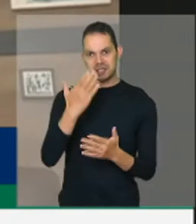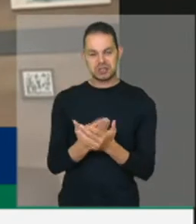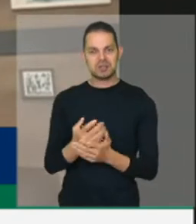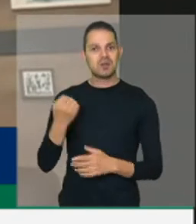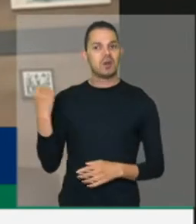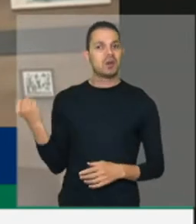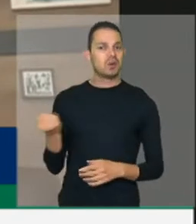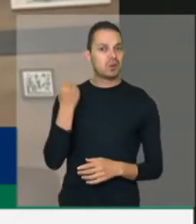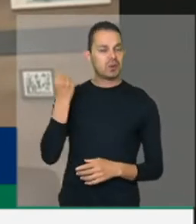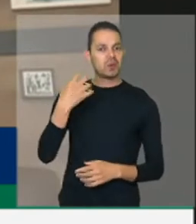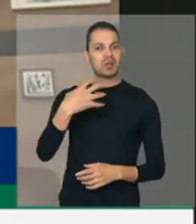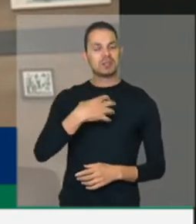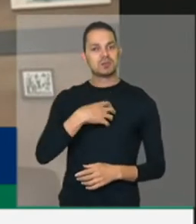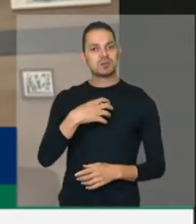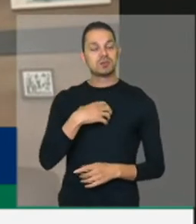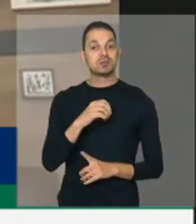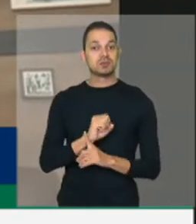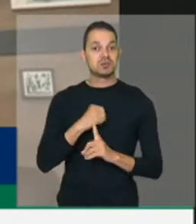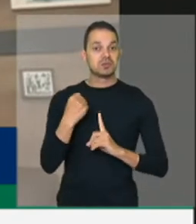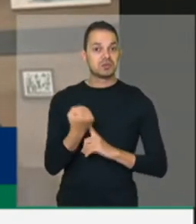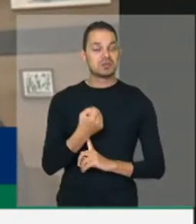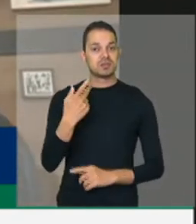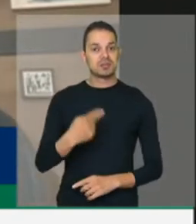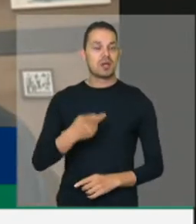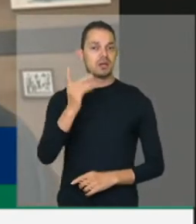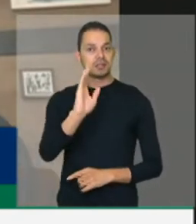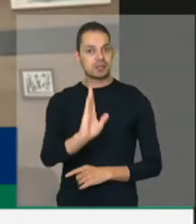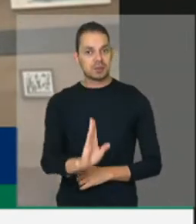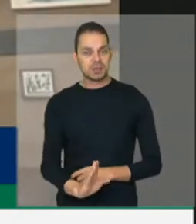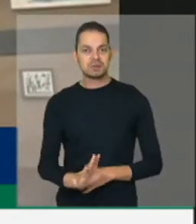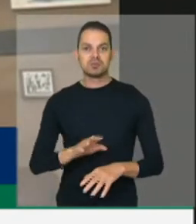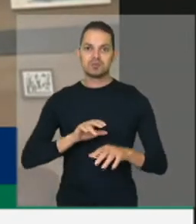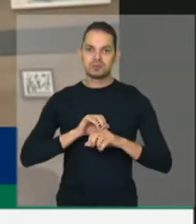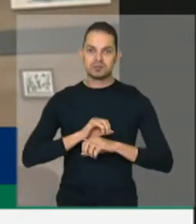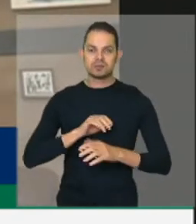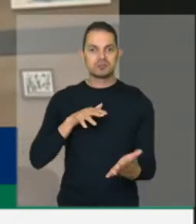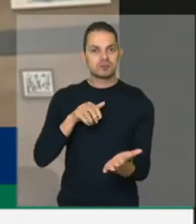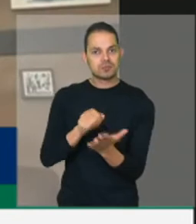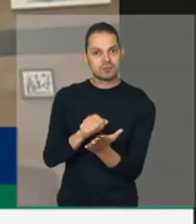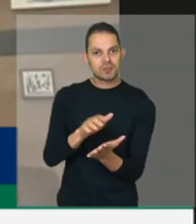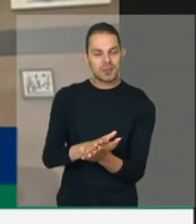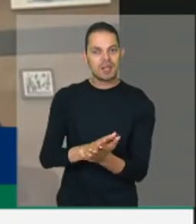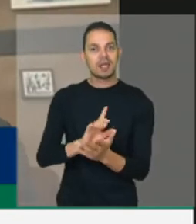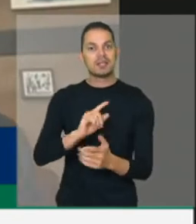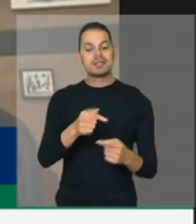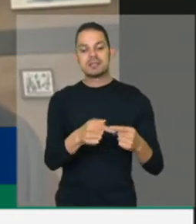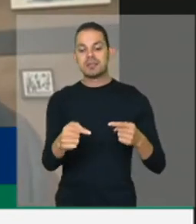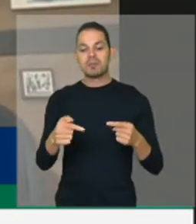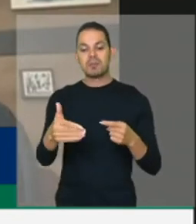DÚVIDA QUE VAI AGRAVAR AS CONDIÇÕES SOCIAIS DO BRASIL. DEIXO O REGISTRO, SR. PRESIDENTE, QUE RETOMAR EI NA PRÓXIMA SEMANA-- [INTERRUPÇÃO NO